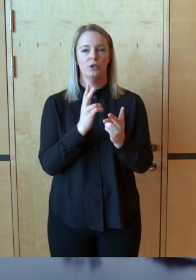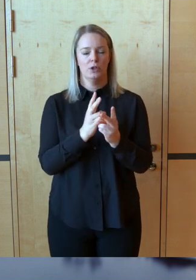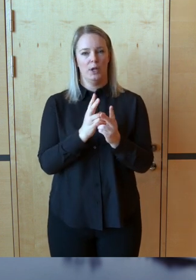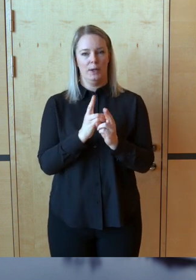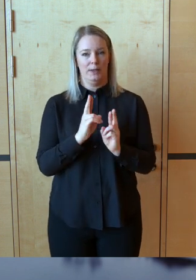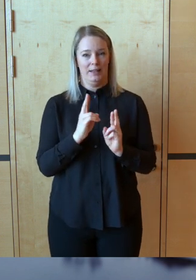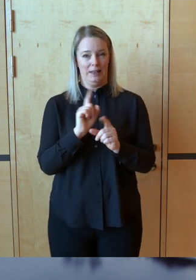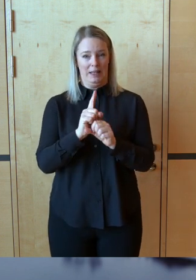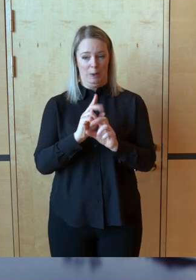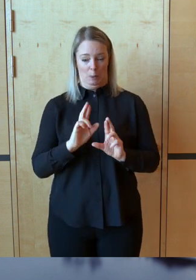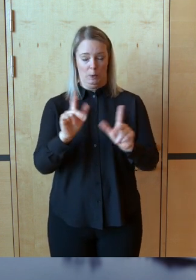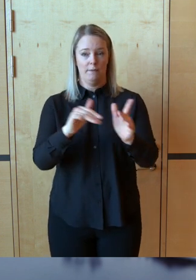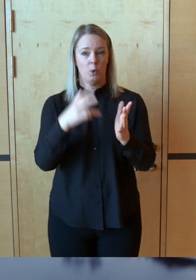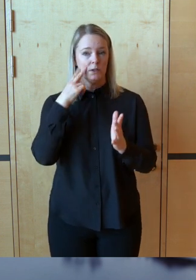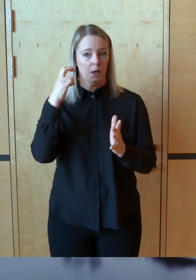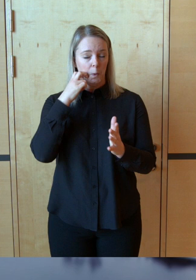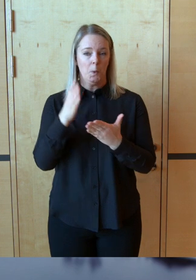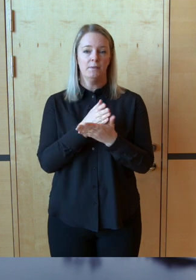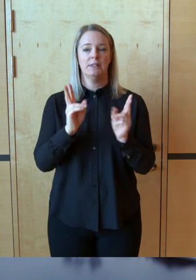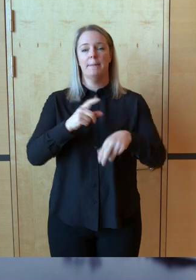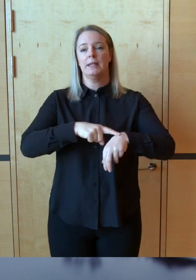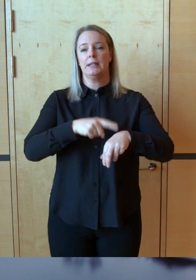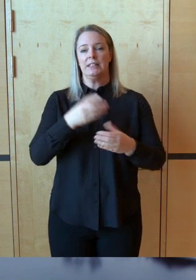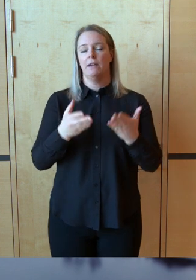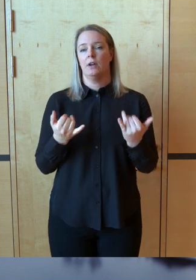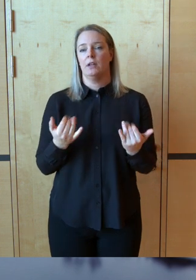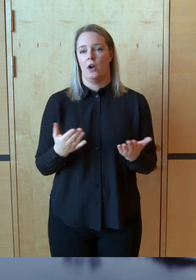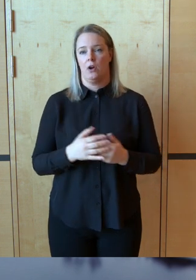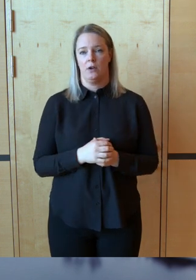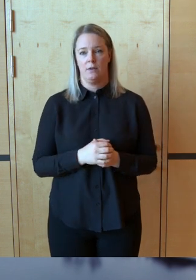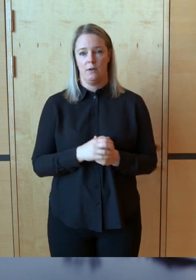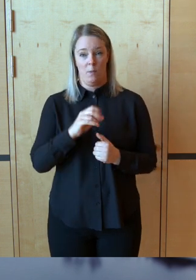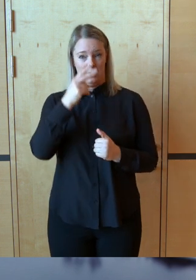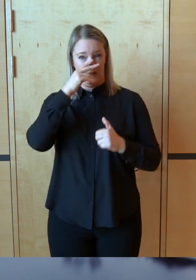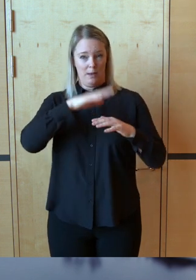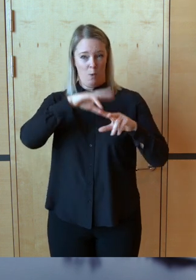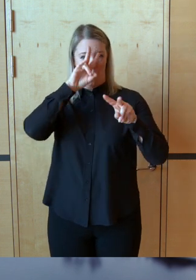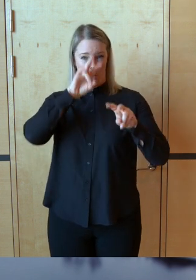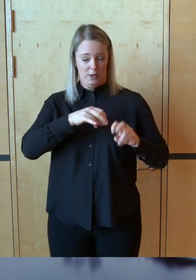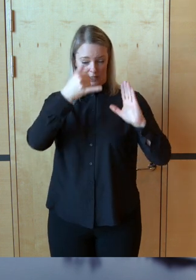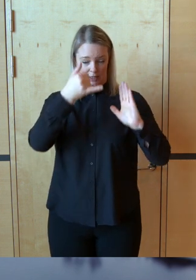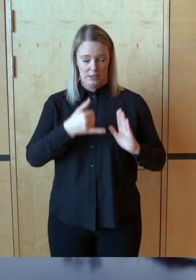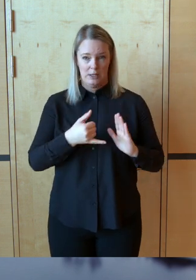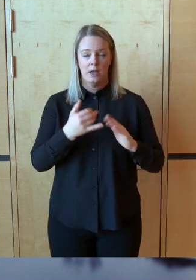Det här nya alternativet och tittar man Enligt utredningen så handlar dig Om en snygg